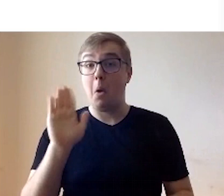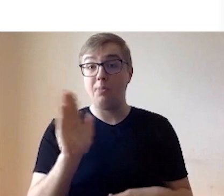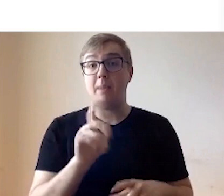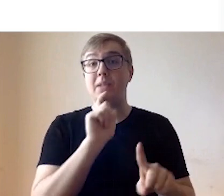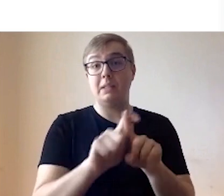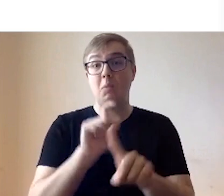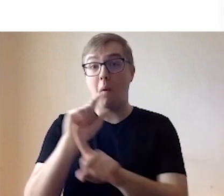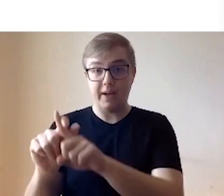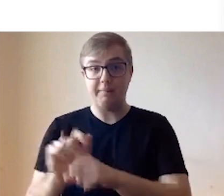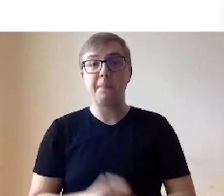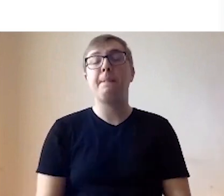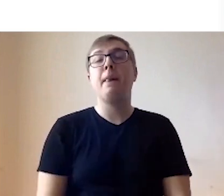Teraz dwa słowa.